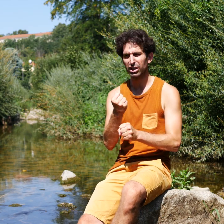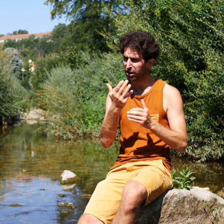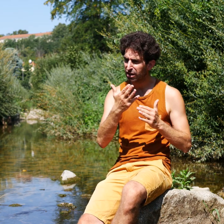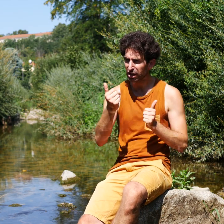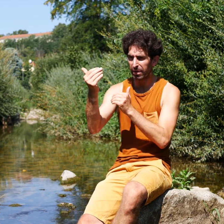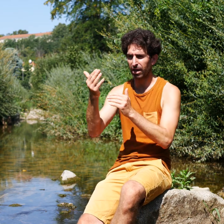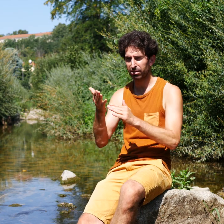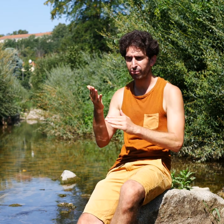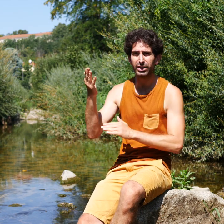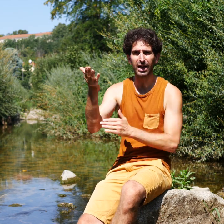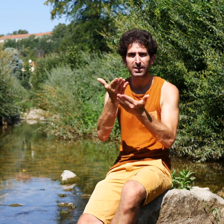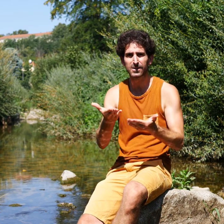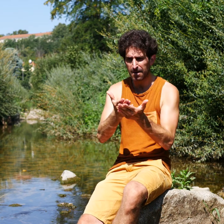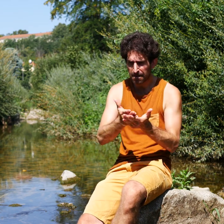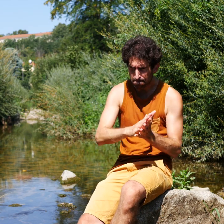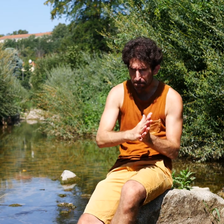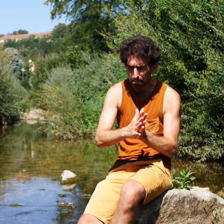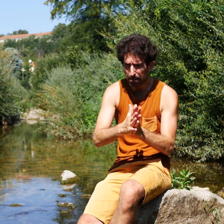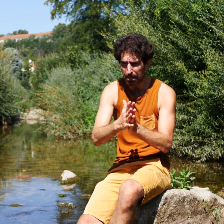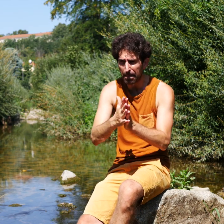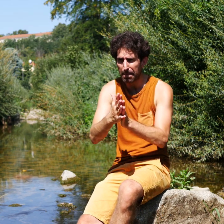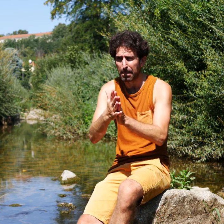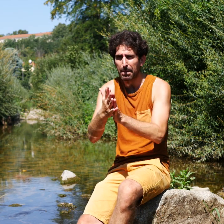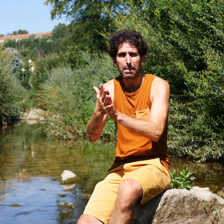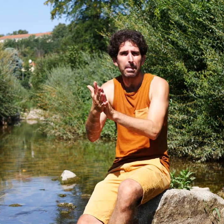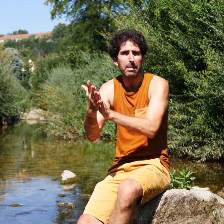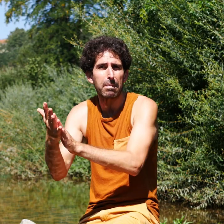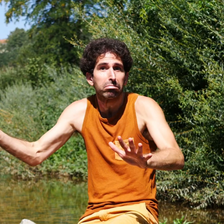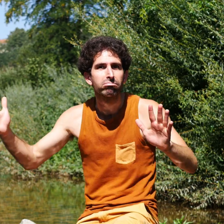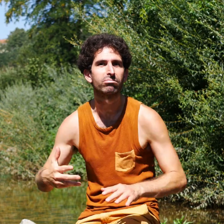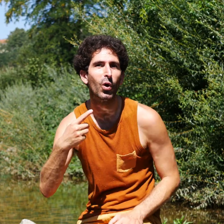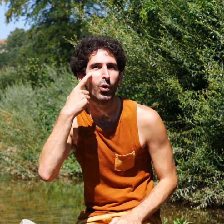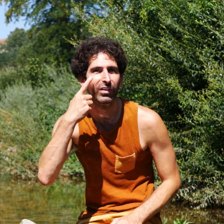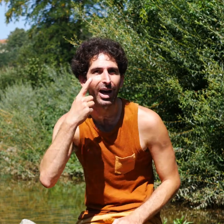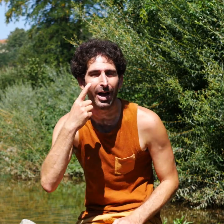J'espère que plus tard, la situation évoluera. On verra bien.